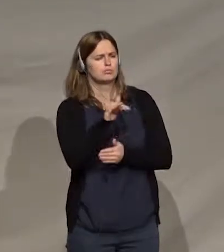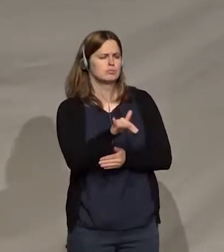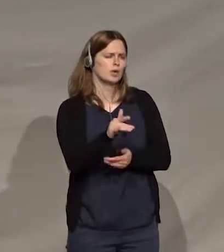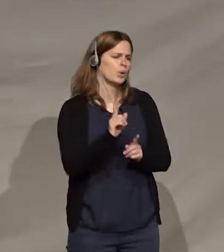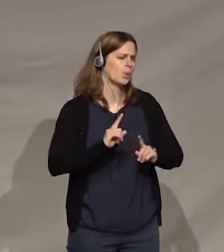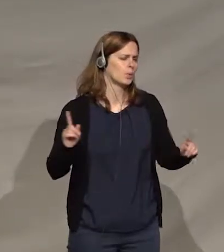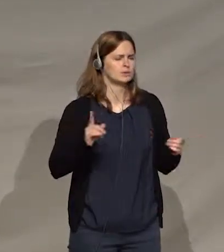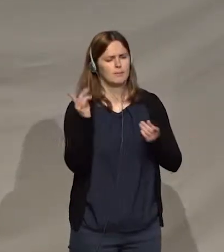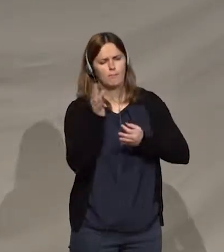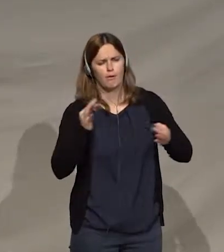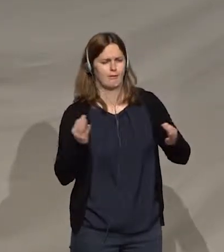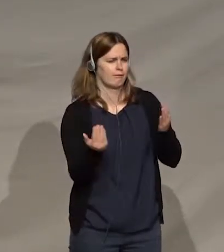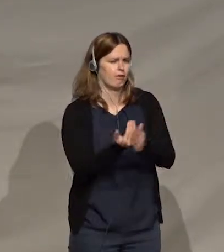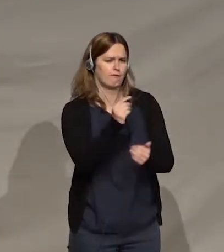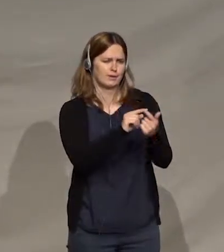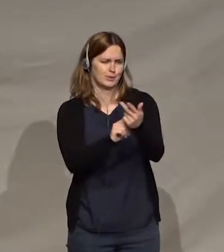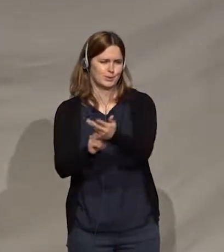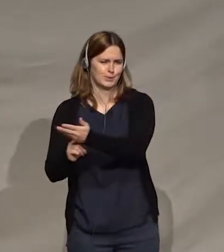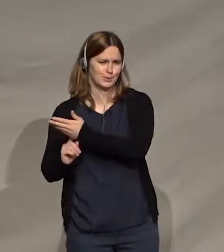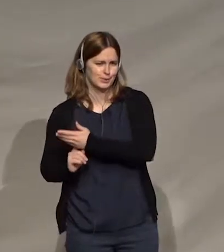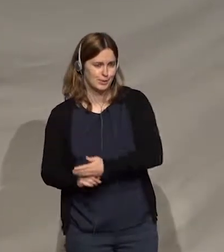Doufáme, že se vám to zalíbí tak moc, jako nám.